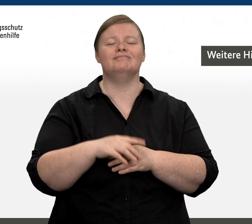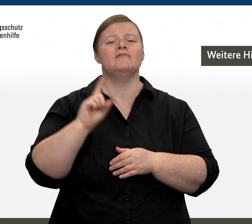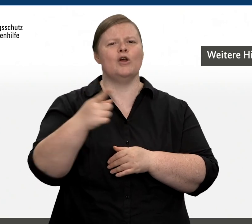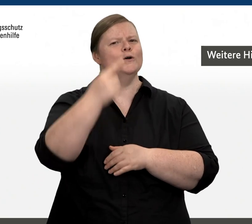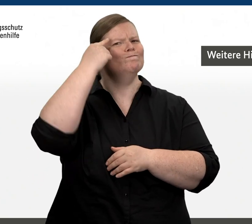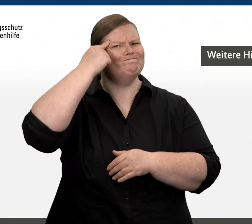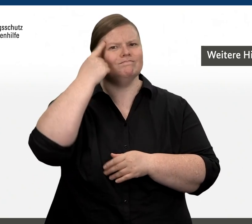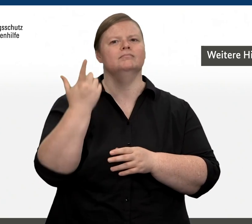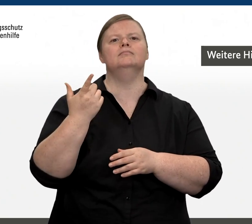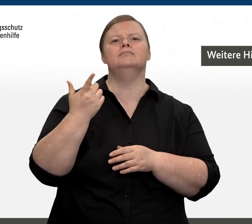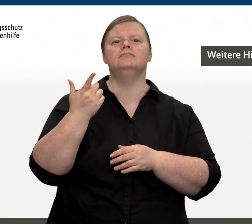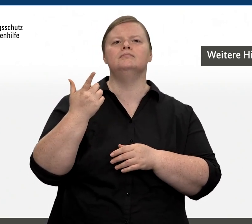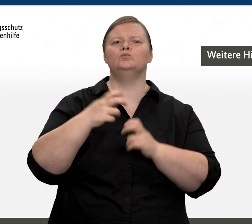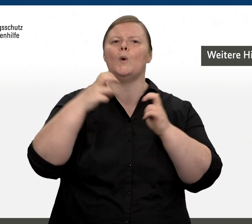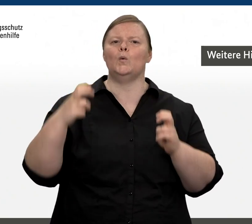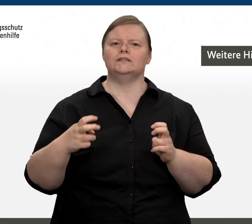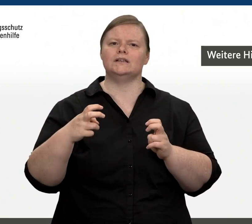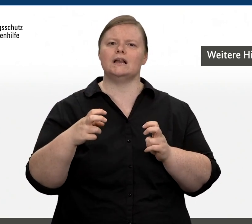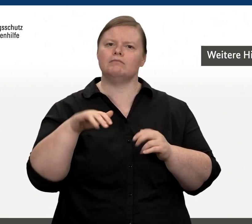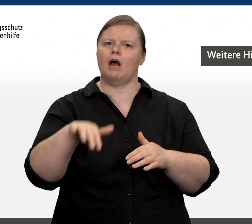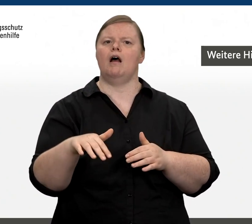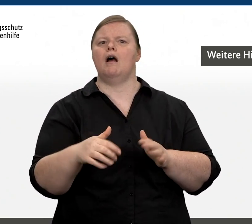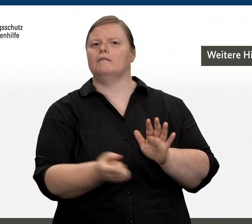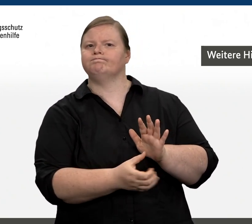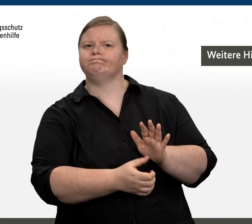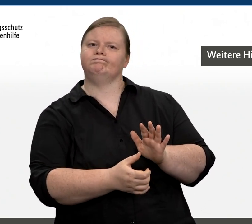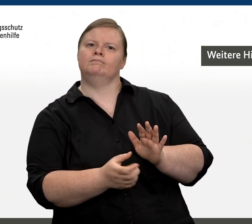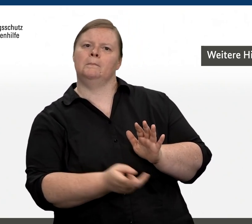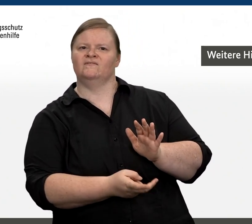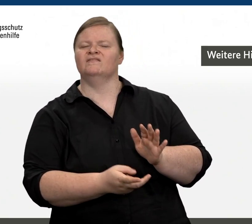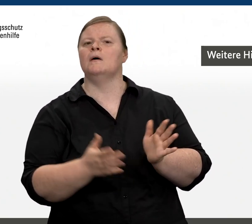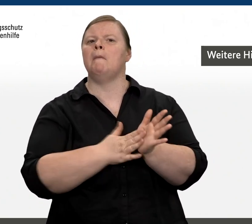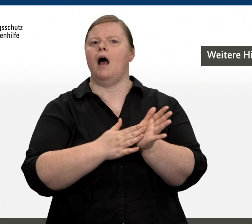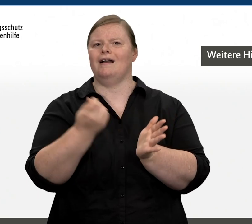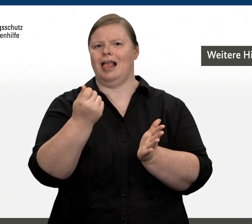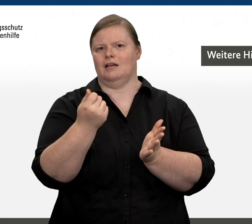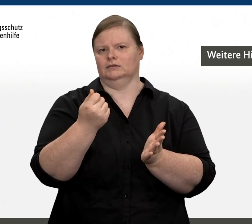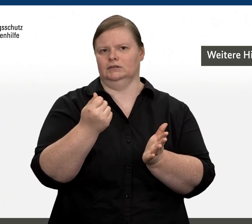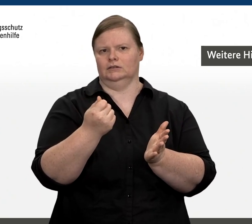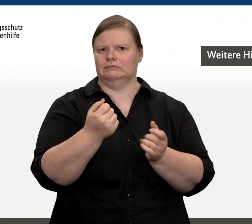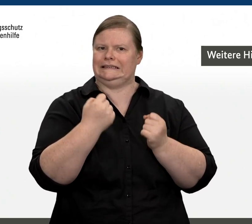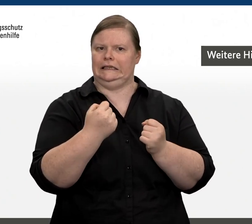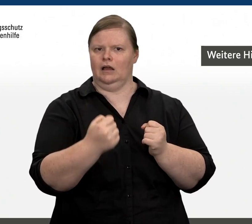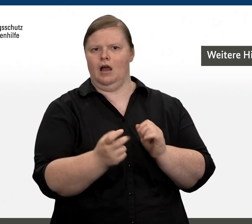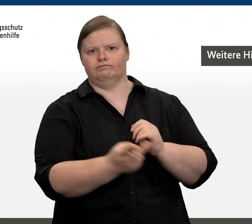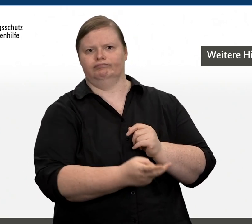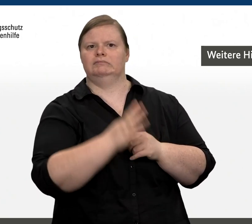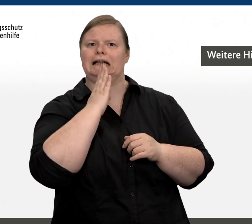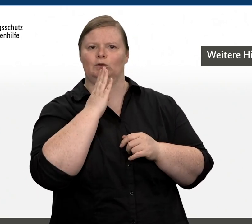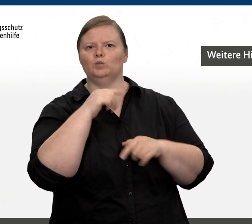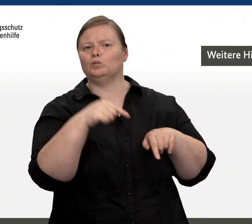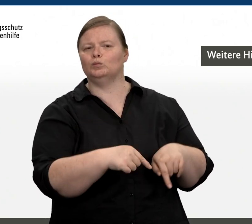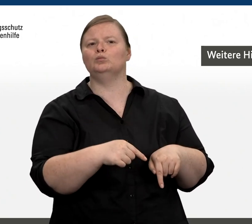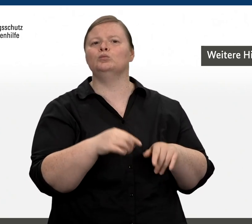Denken Sie daran, eine ausreichende Bargeldreserve im Haus zu haben,